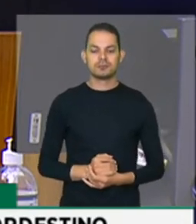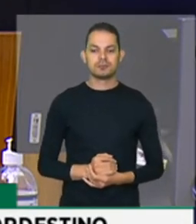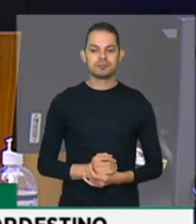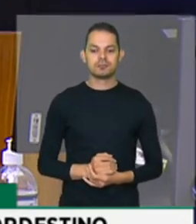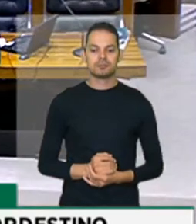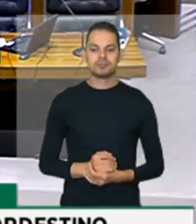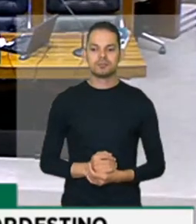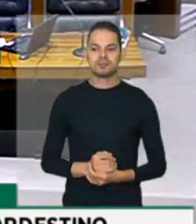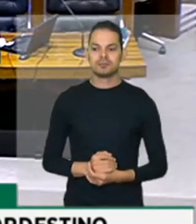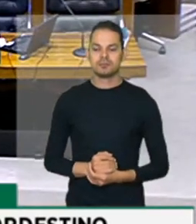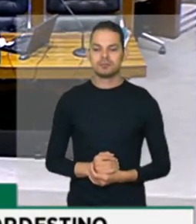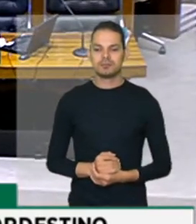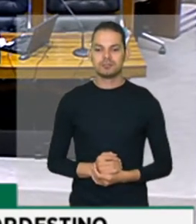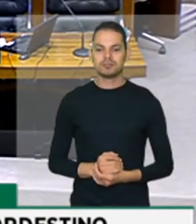COMO SE ACHAM. APROVADO. -- [PRESIDENTE]: